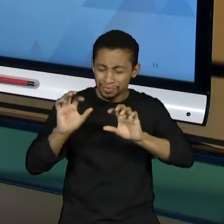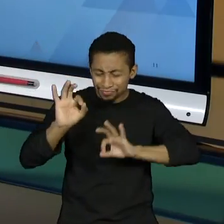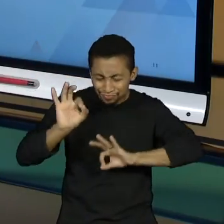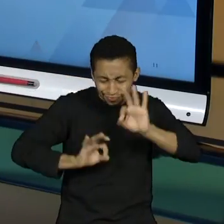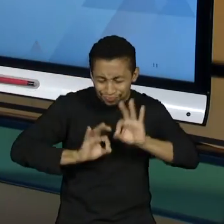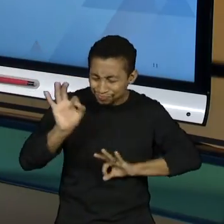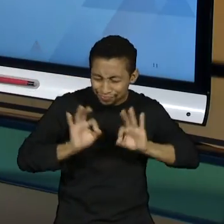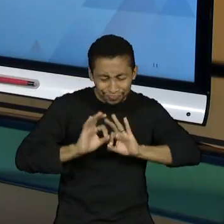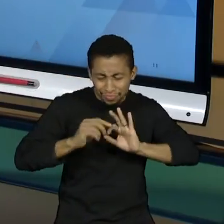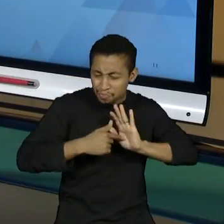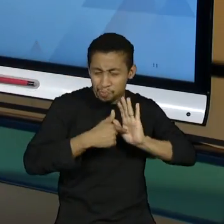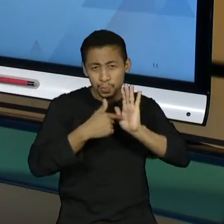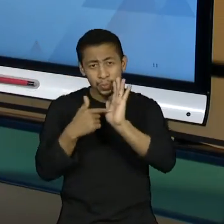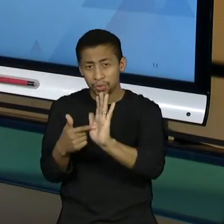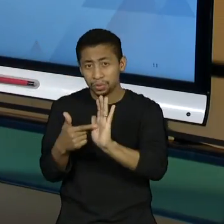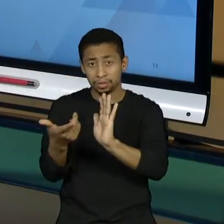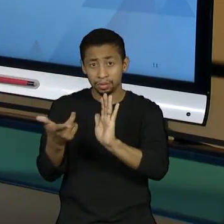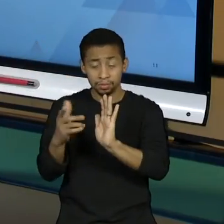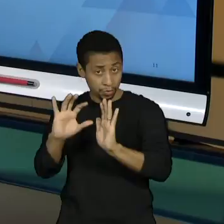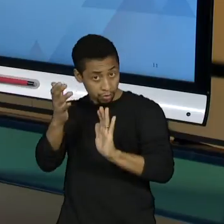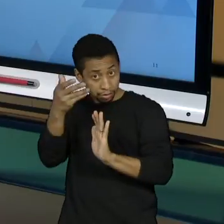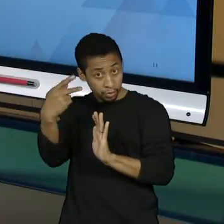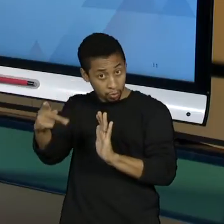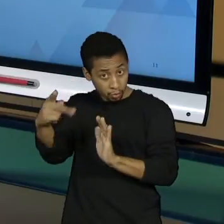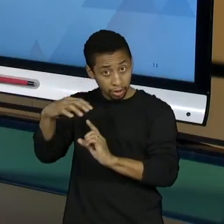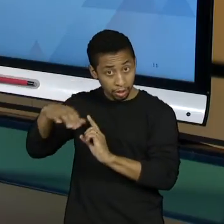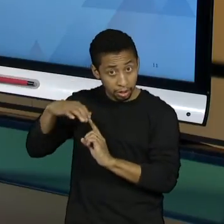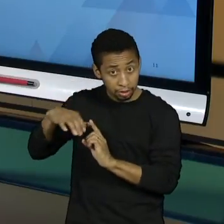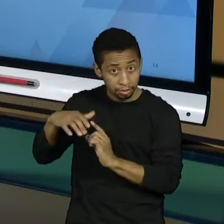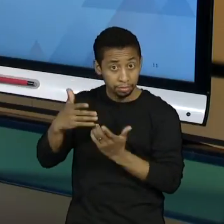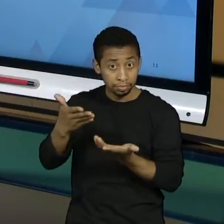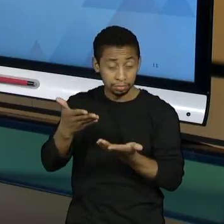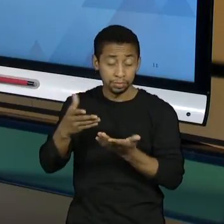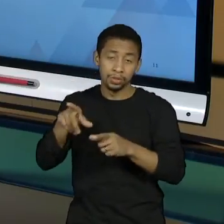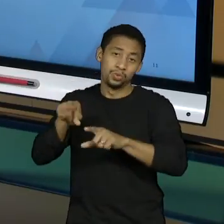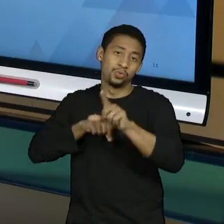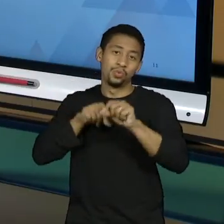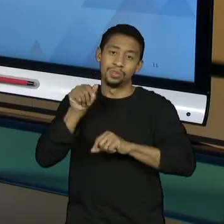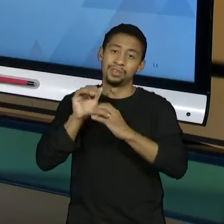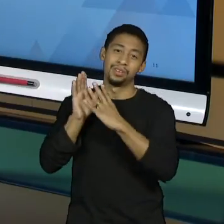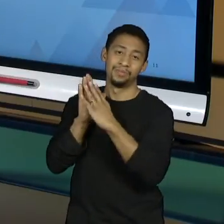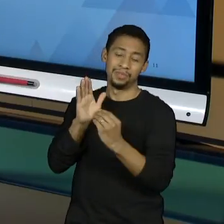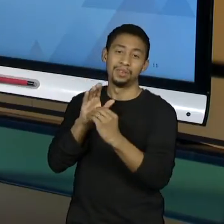APRESENTAR PARA O CLIENTE? ENTÃO VEJA COM A ESCOLHA DO PROTÓTIPO SE ELA ATENDEU AOS OBJETIVOS.